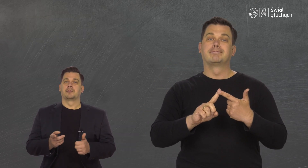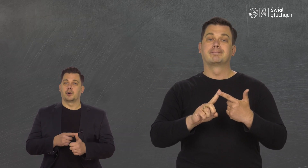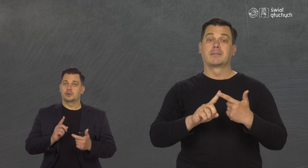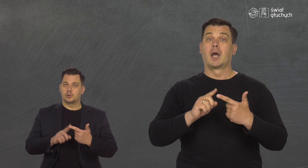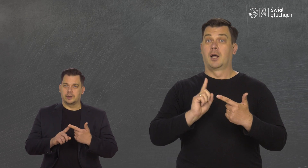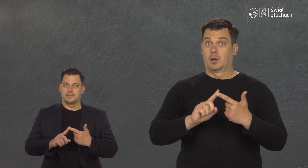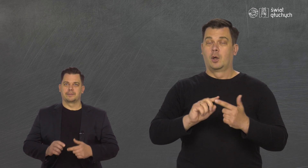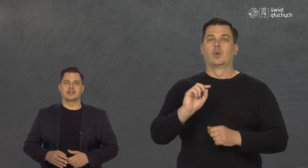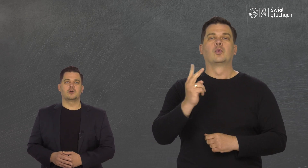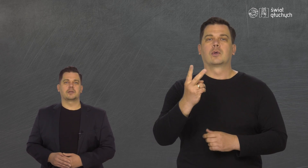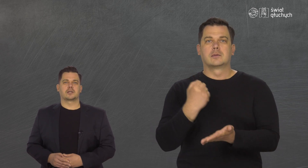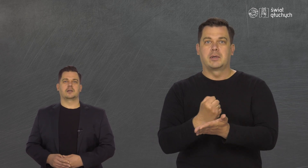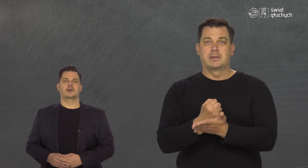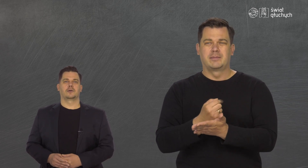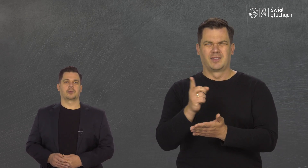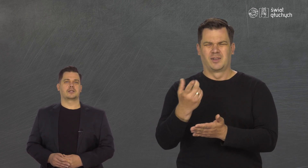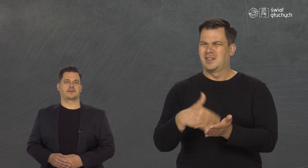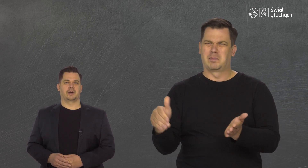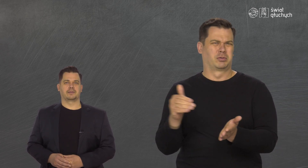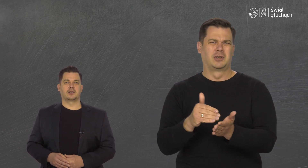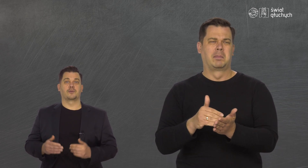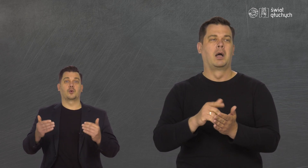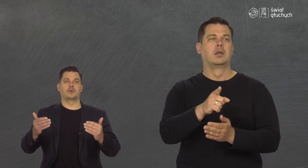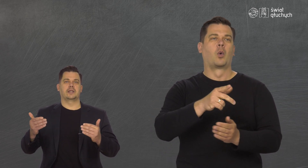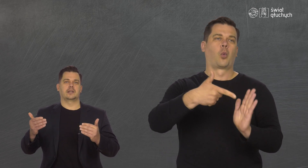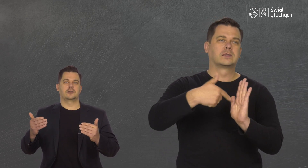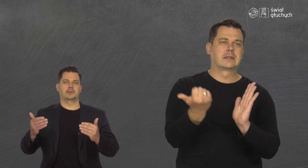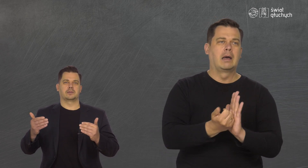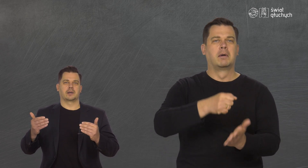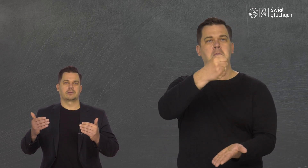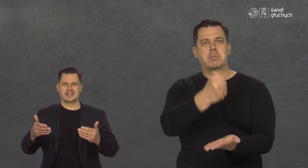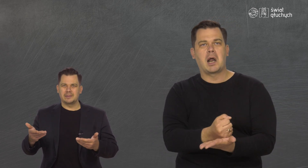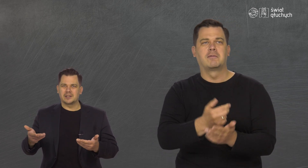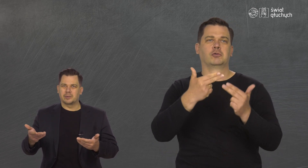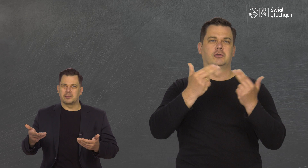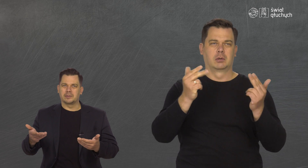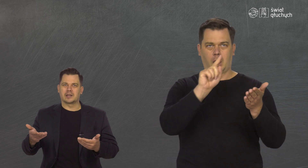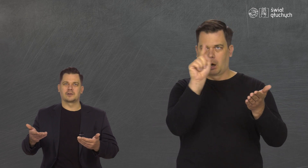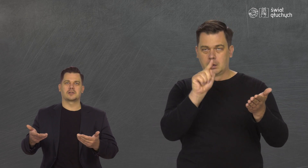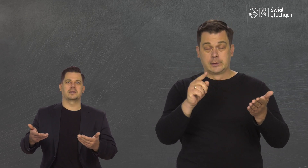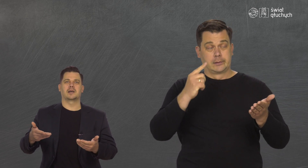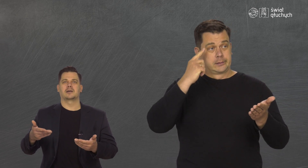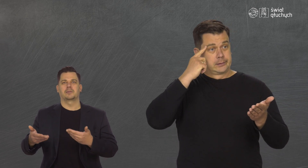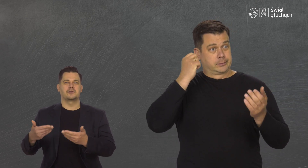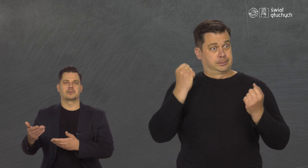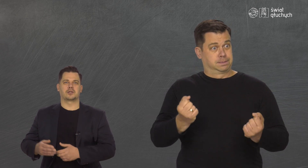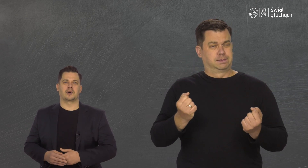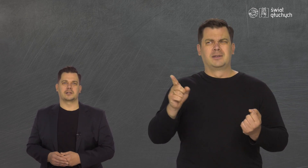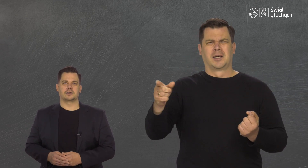Po drugie – nieumieszczanie podstaw prawnych w głównej treści pisma. Znamy ten problem – jak chociażby na powyższym przykładzie –